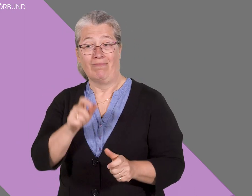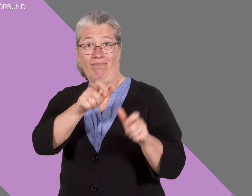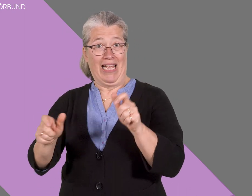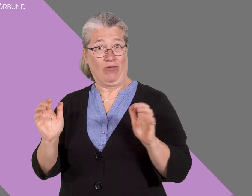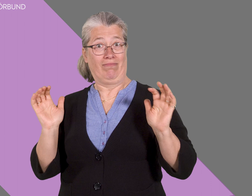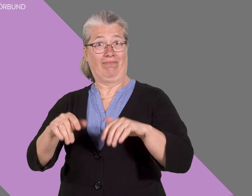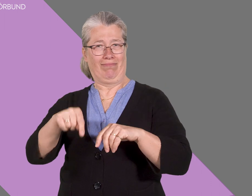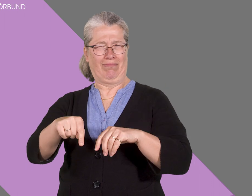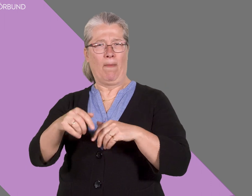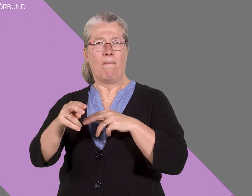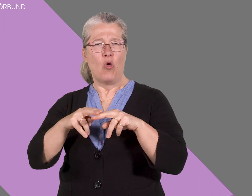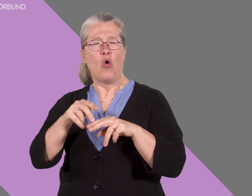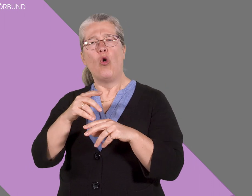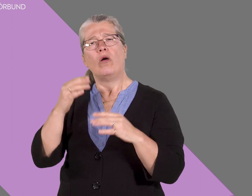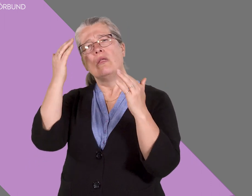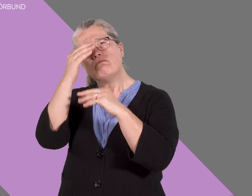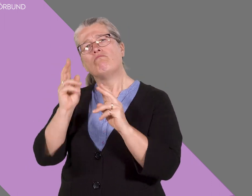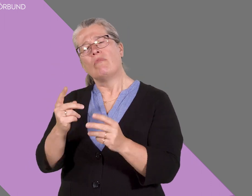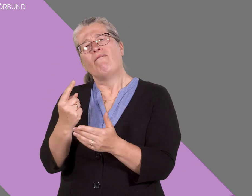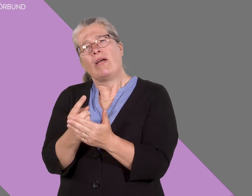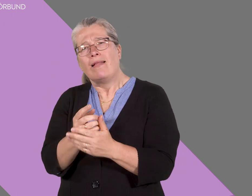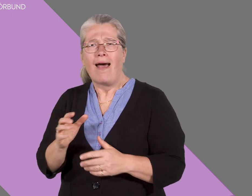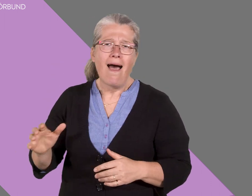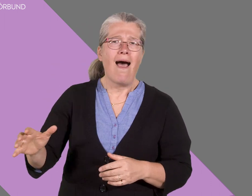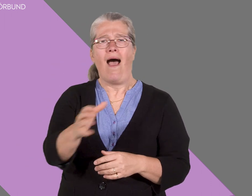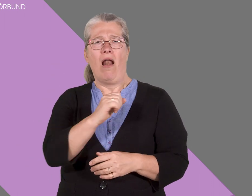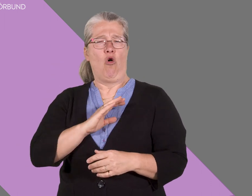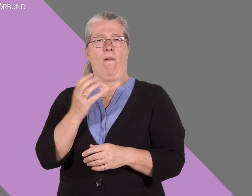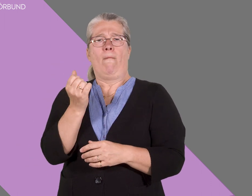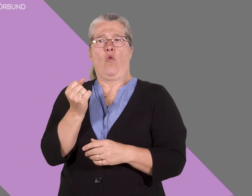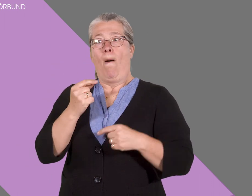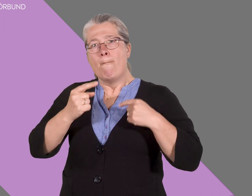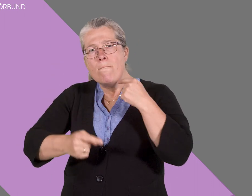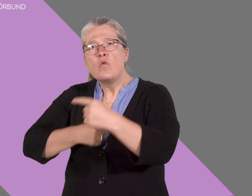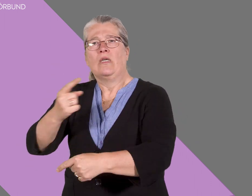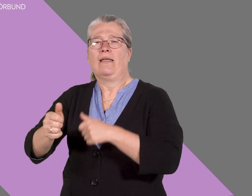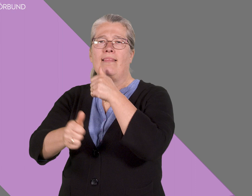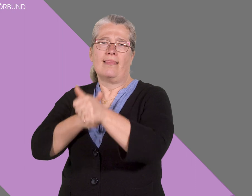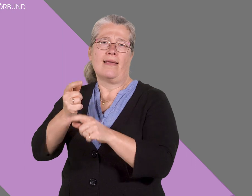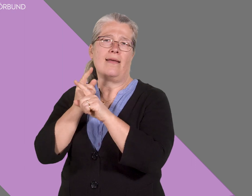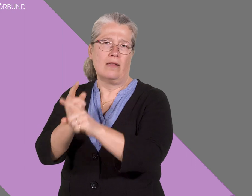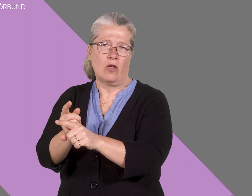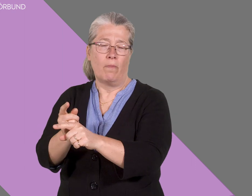Mötesdeltagarna ansåg också att det är viktigt att alla får möjlighet - att delta i processen.